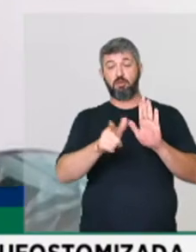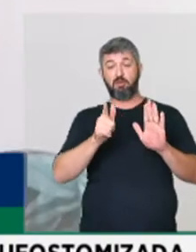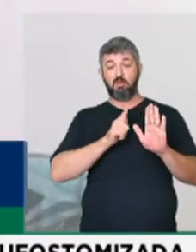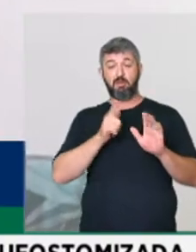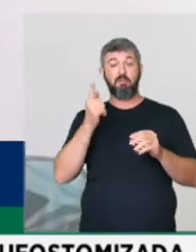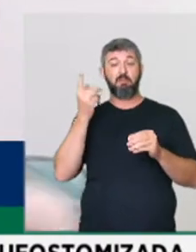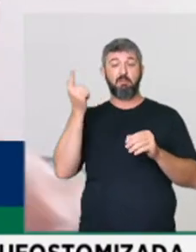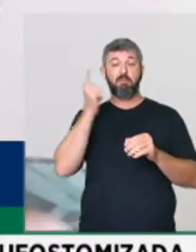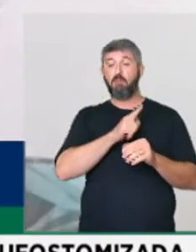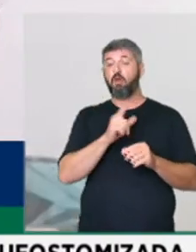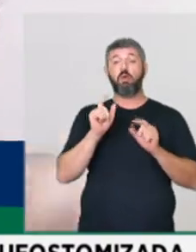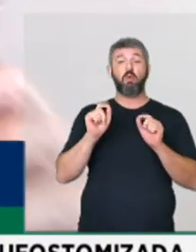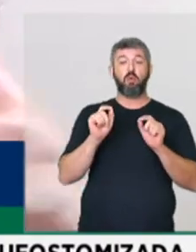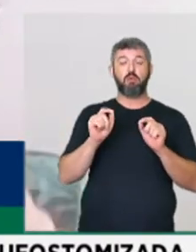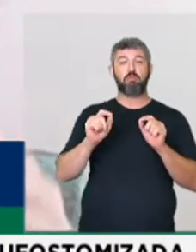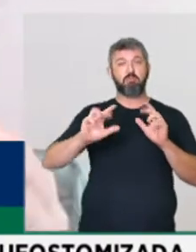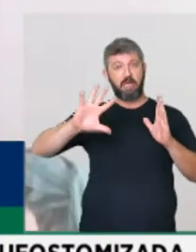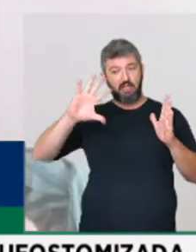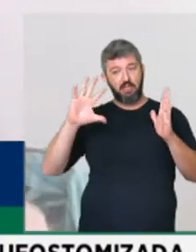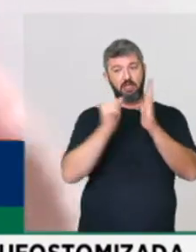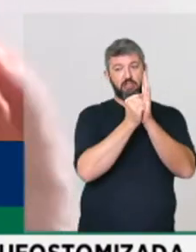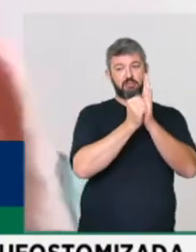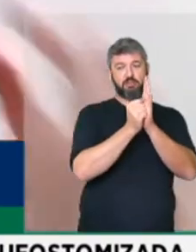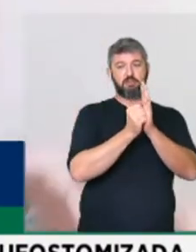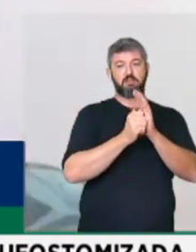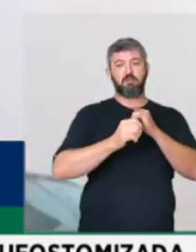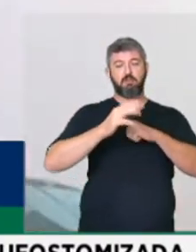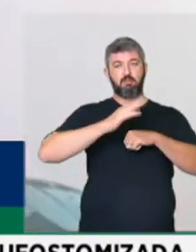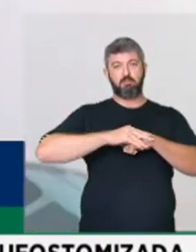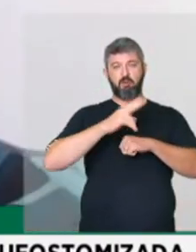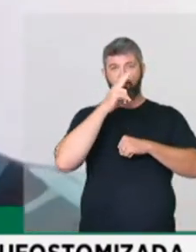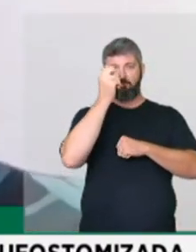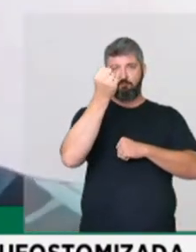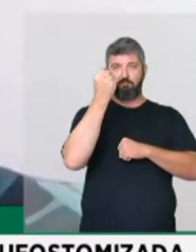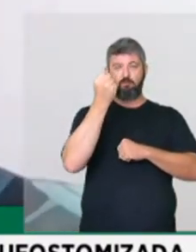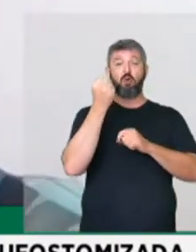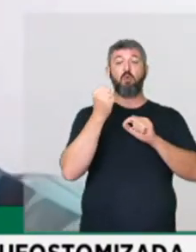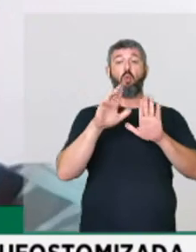ESTABELECEU UMA SÉRIE DE RECOMENDAÇÕES. É MUITO IMPORTANTE QUE A LEMBRANÇA ABSOLUTAMENTE FUNDAMENTAL A